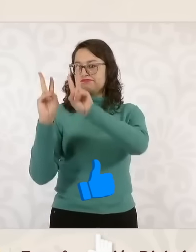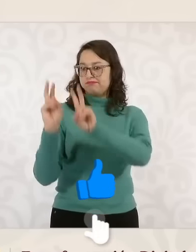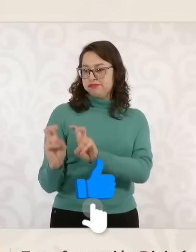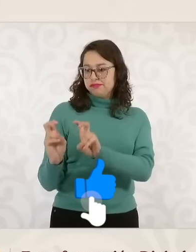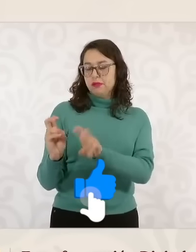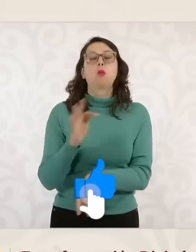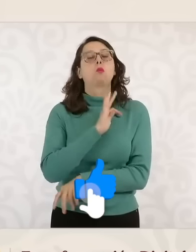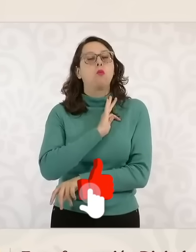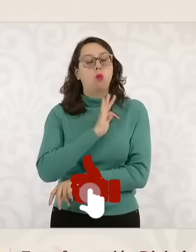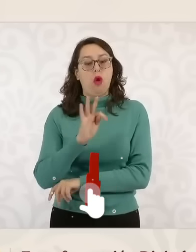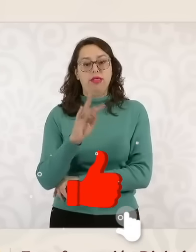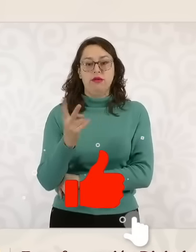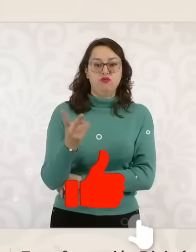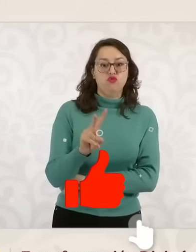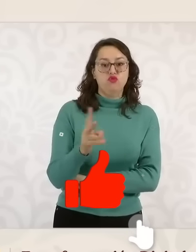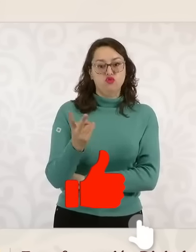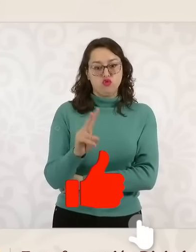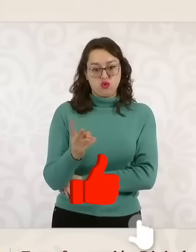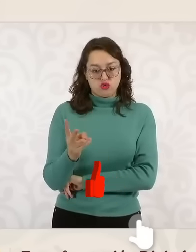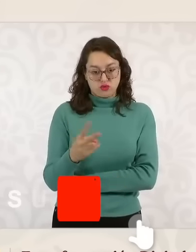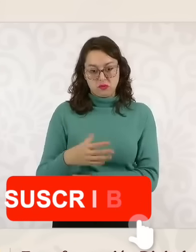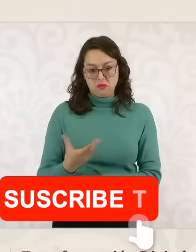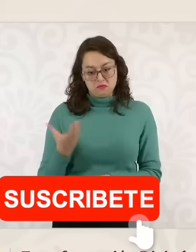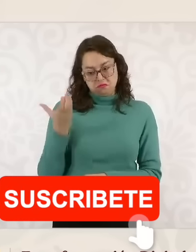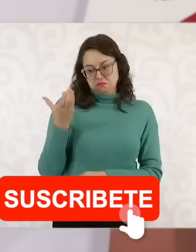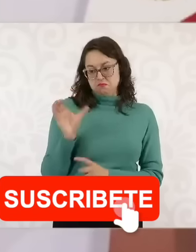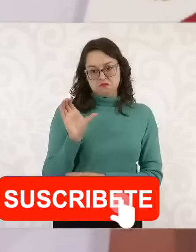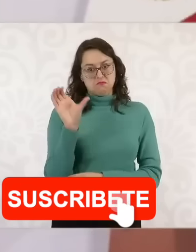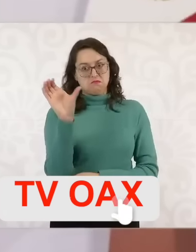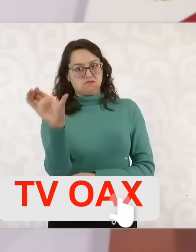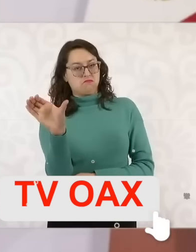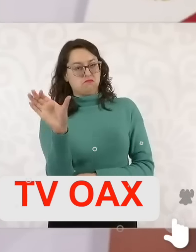abril que les va a permitir llevarla a cualquier lado y que se actualice en tiempo real y no tengan